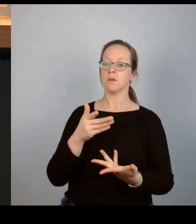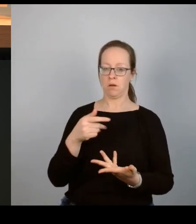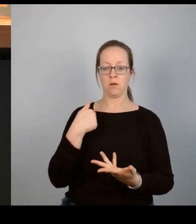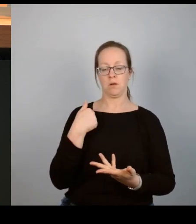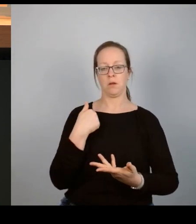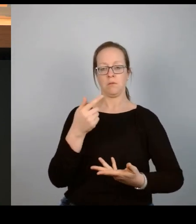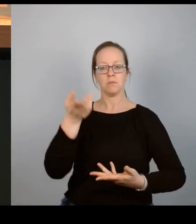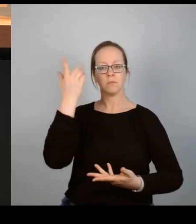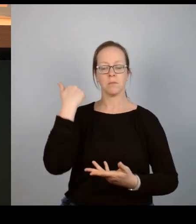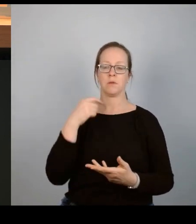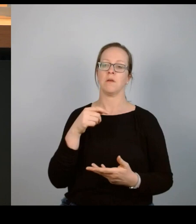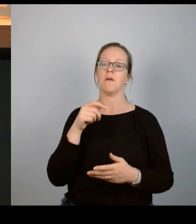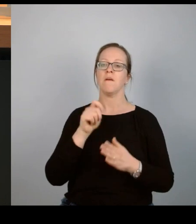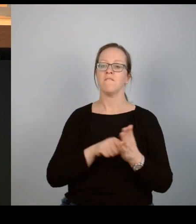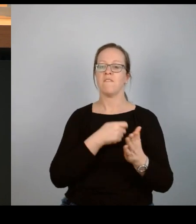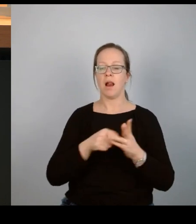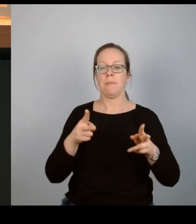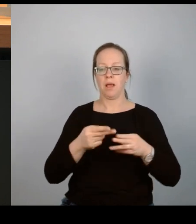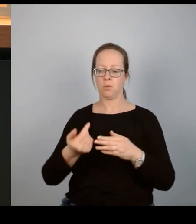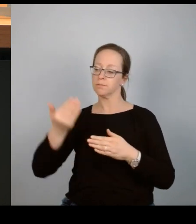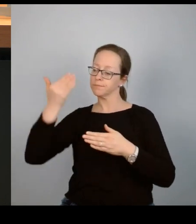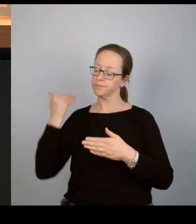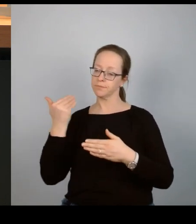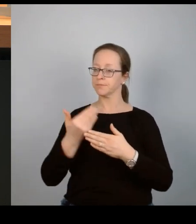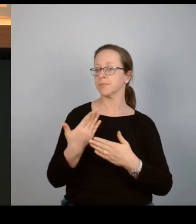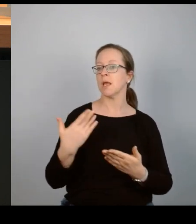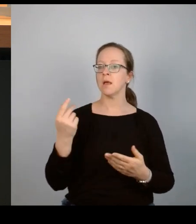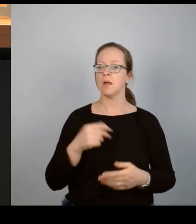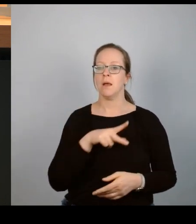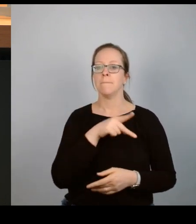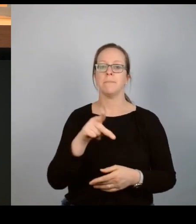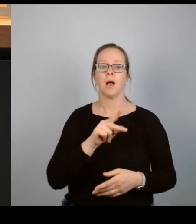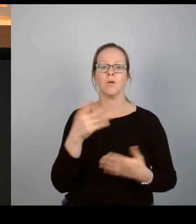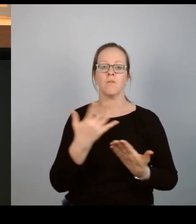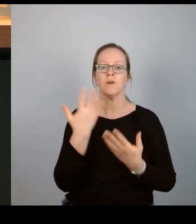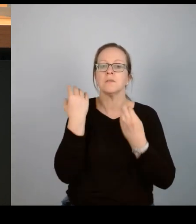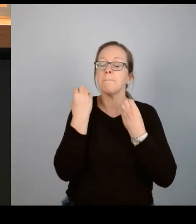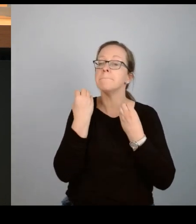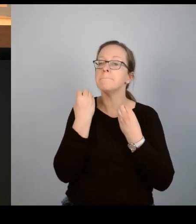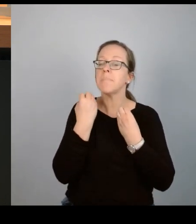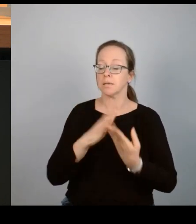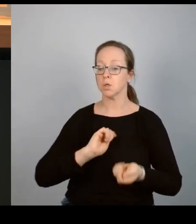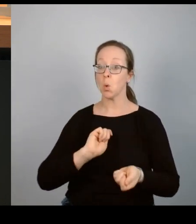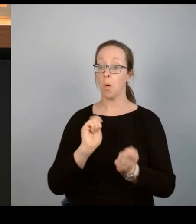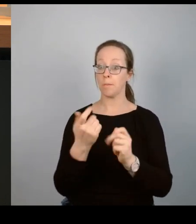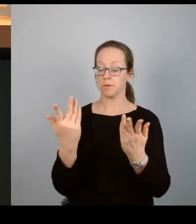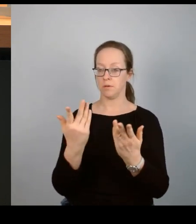Sie angesprochen haben, da gab es dieselbe Fraktion, die sich um das Thema Verkehrssicherheit gekümmert hat und übrigens dieselbe Fraktion war, die die